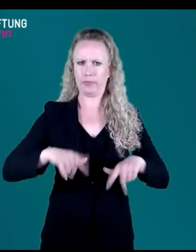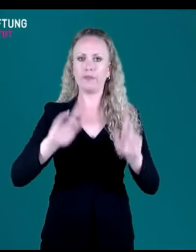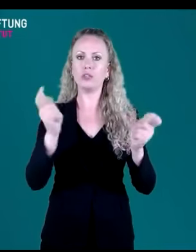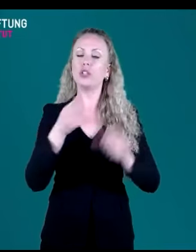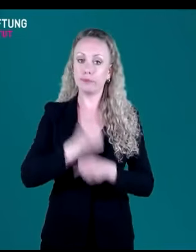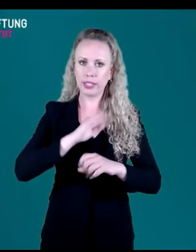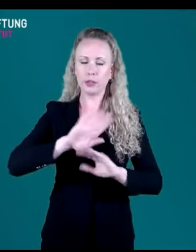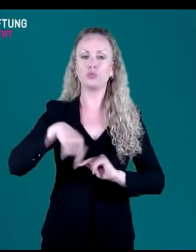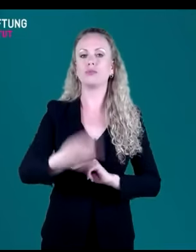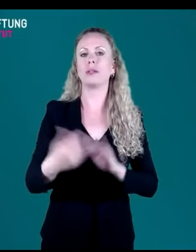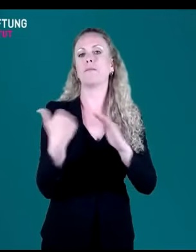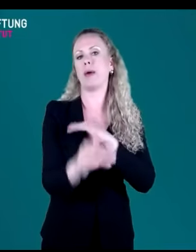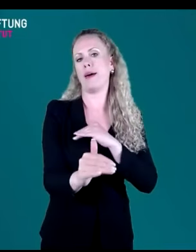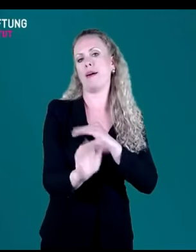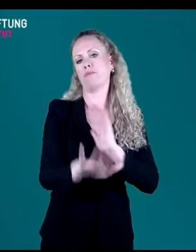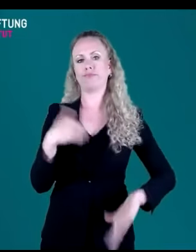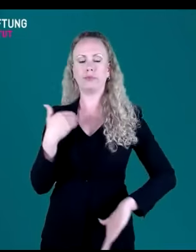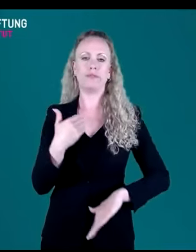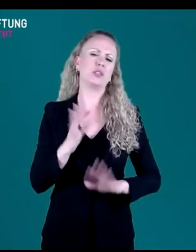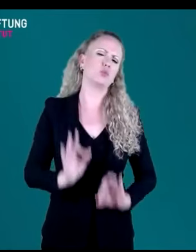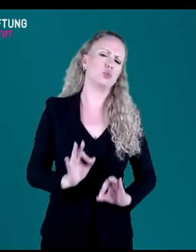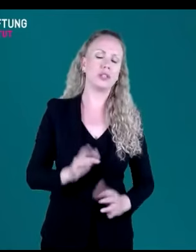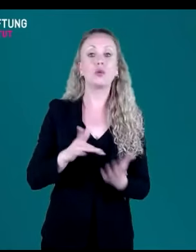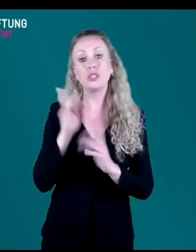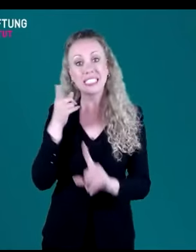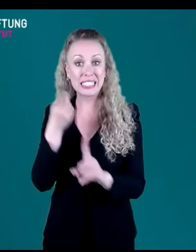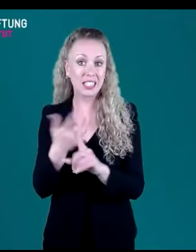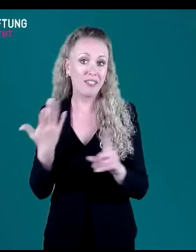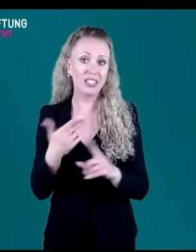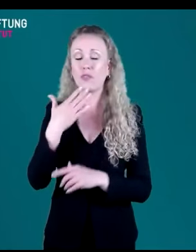Ziel der Befragung ist es, Erkenntnisse für die Weiterentwicklung der Bildungsangebote